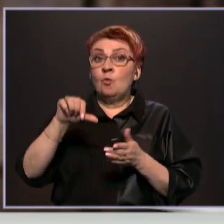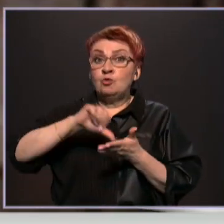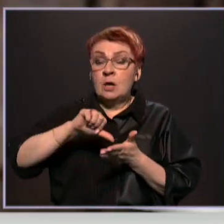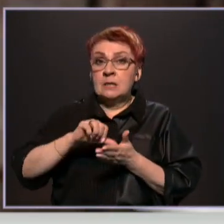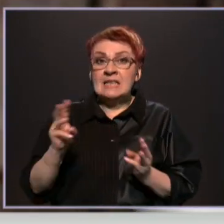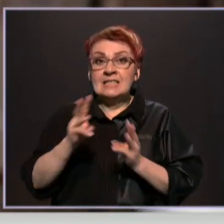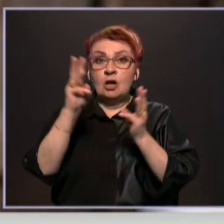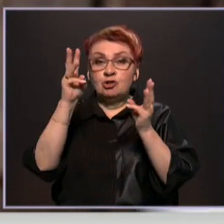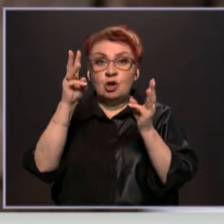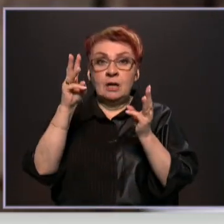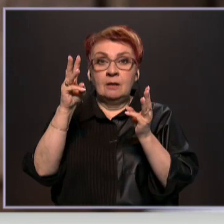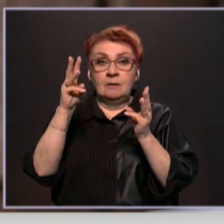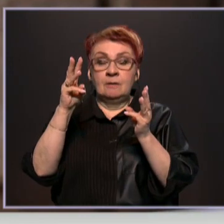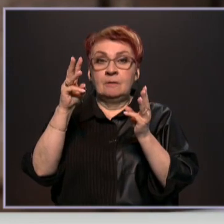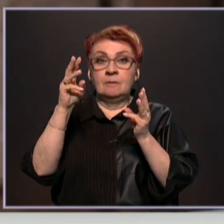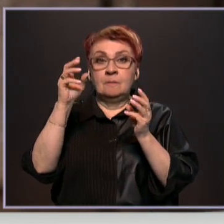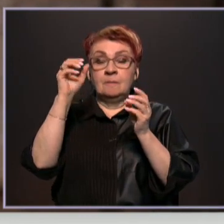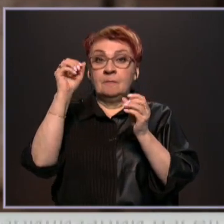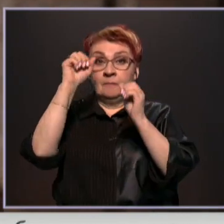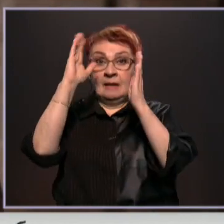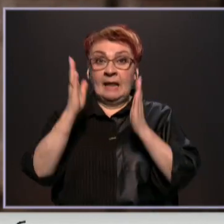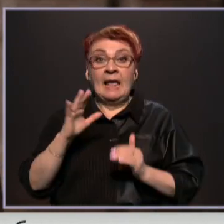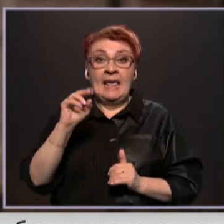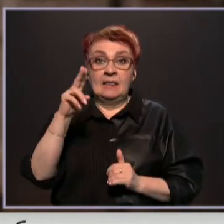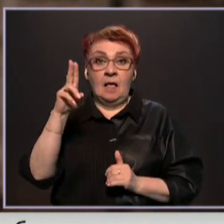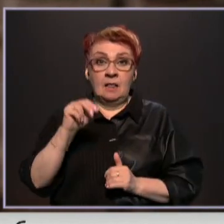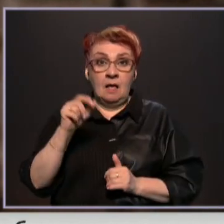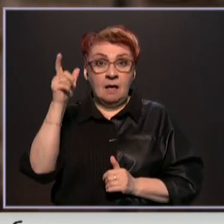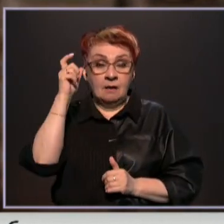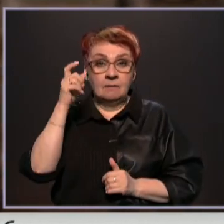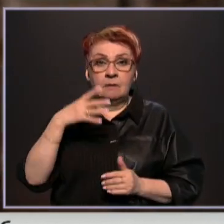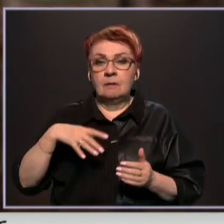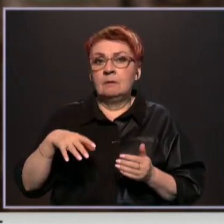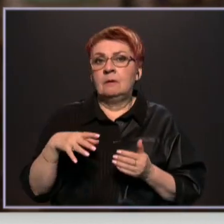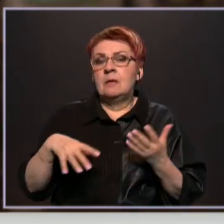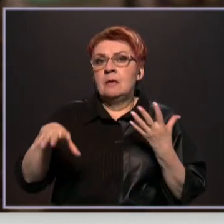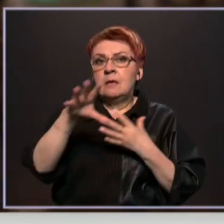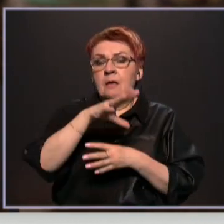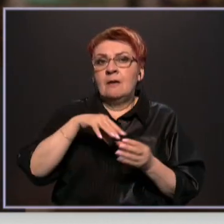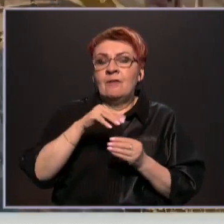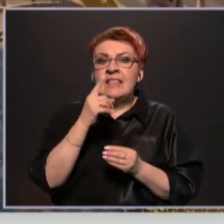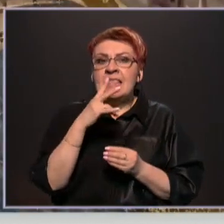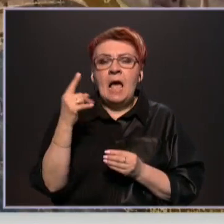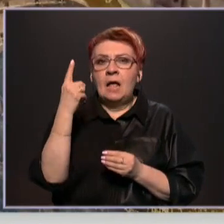ушли с ним в пустыню в его монастыре вскоре Во всей округе не осталось ни одного язычника когда